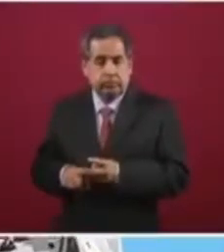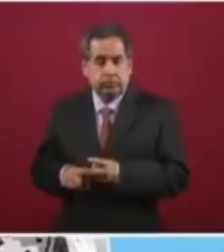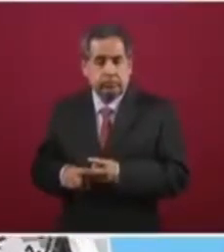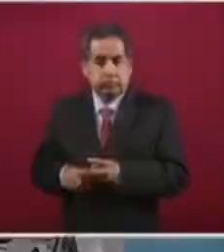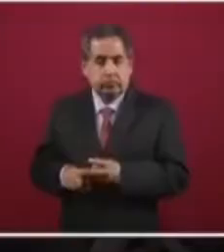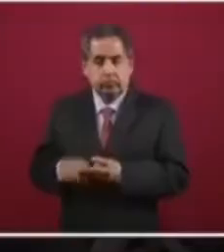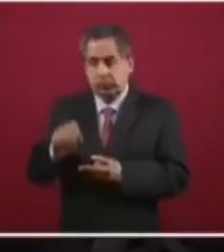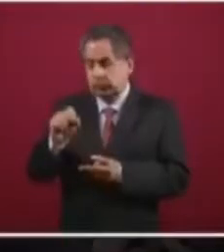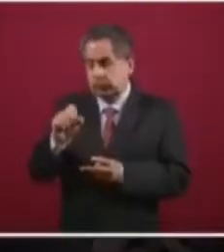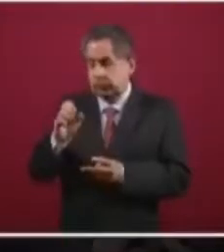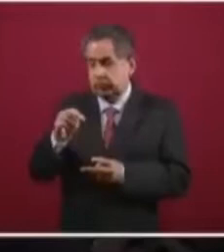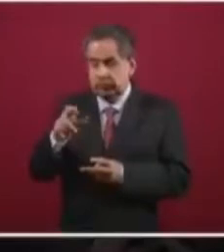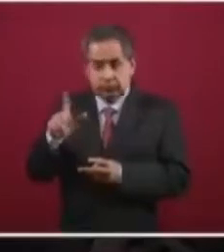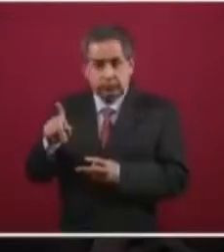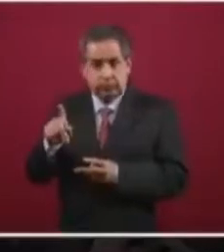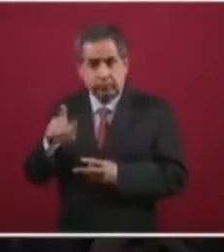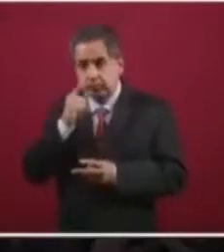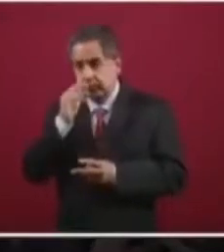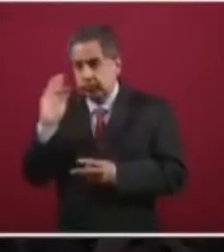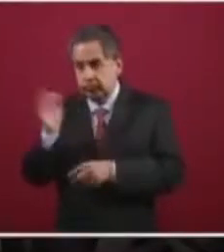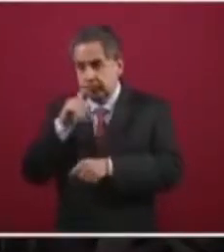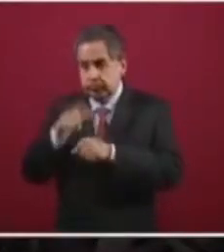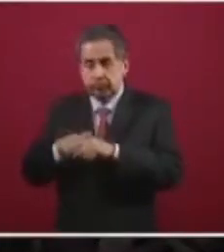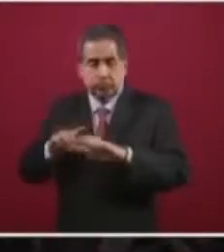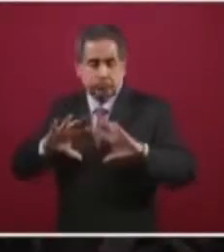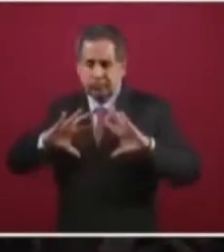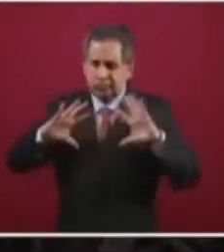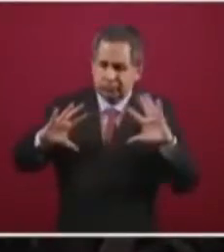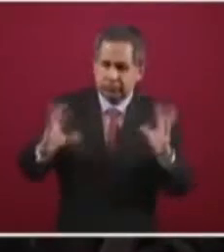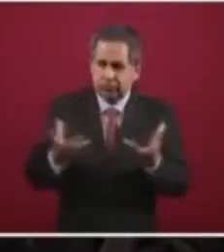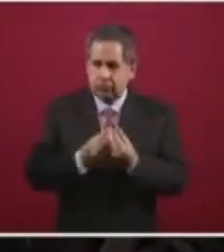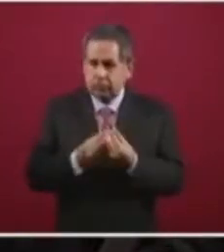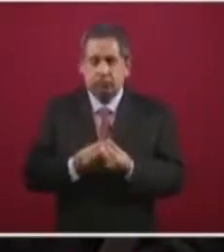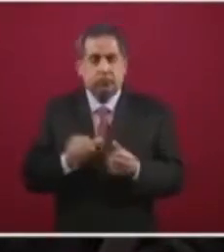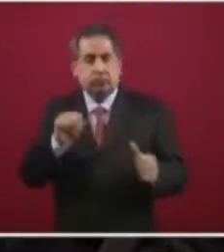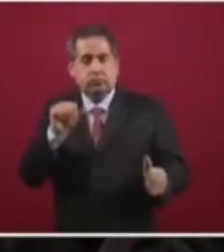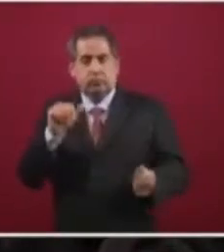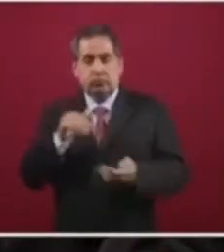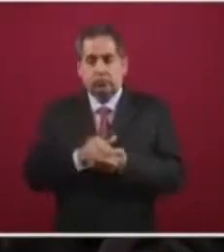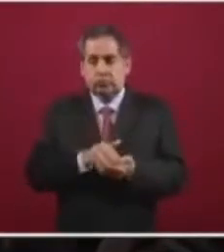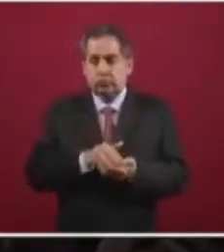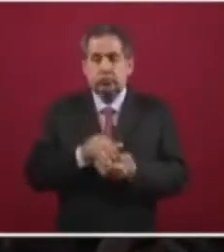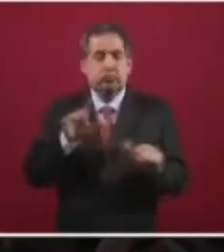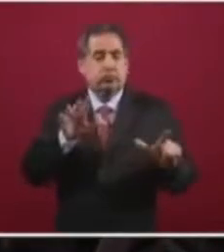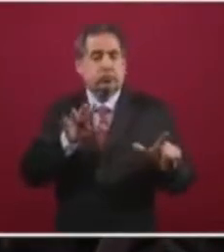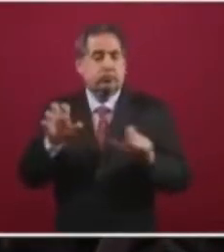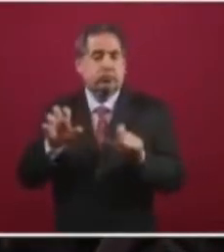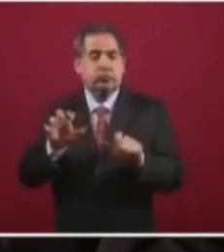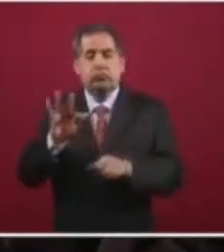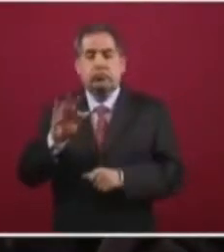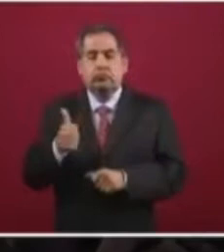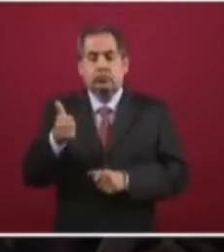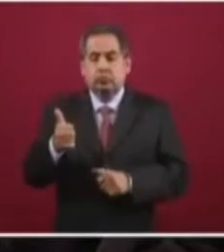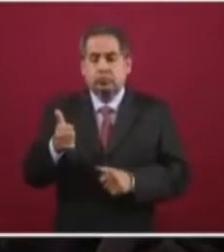y de Semar y de Policía Federal hacen un efectivo de seis mil 746 elementos.